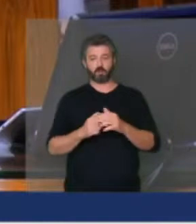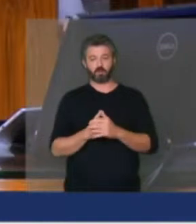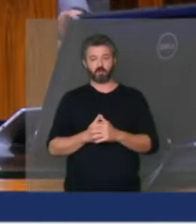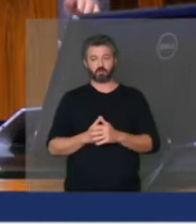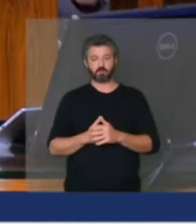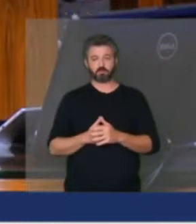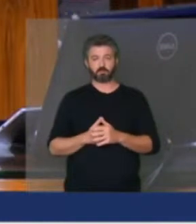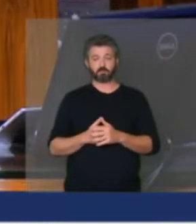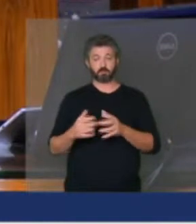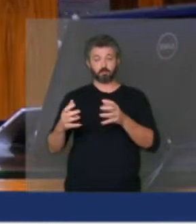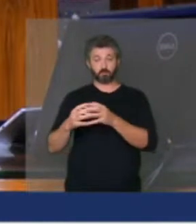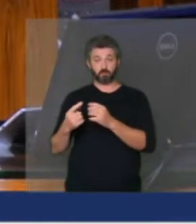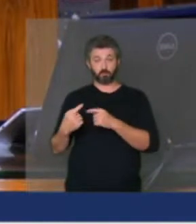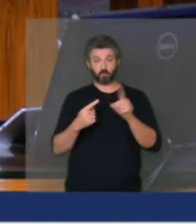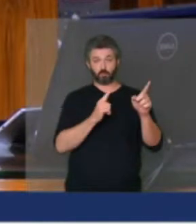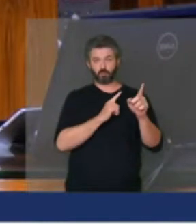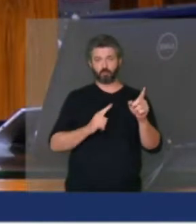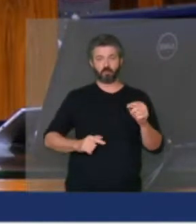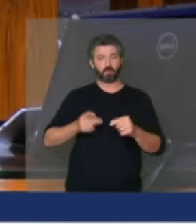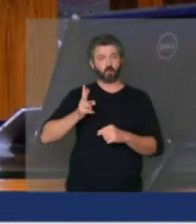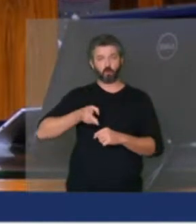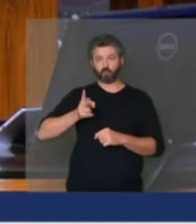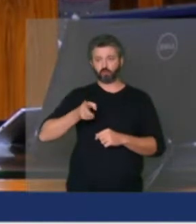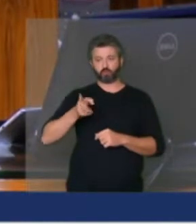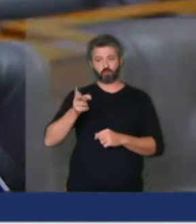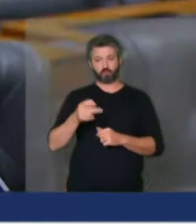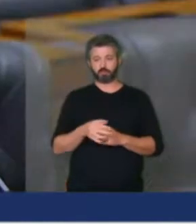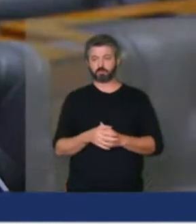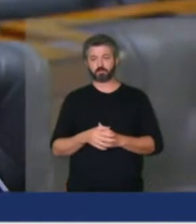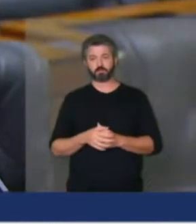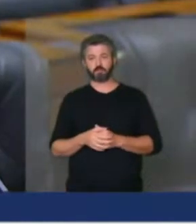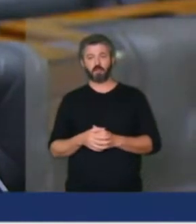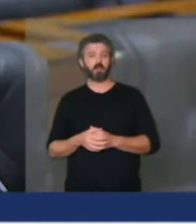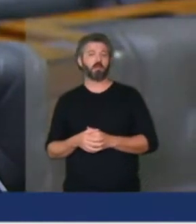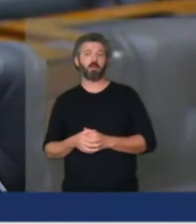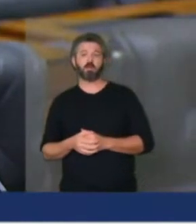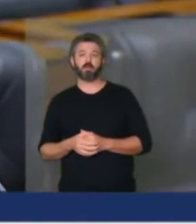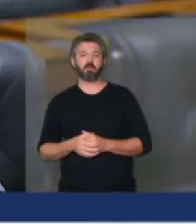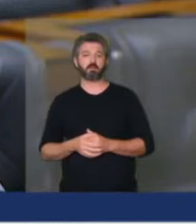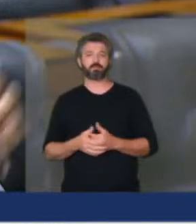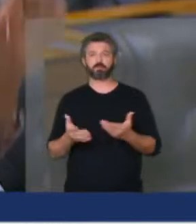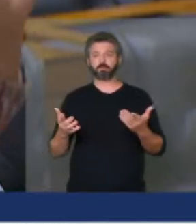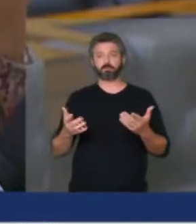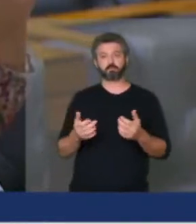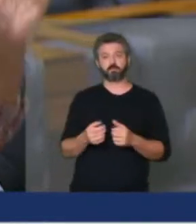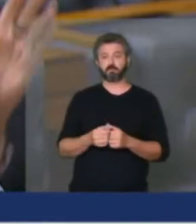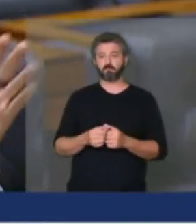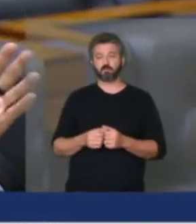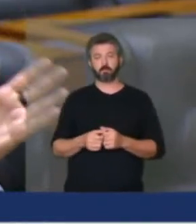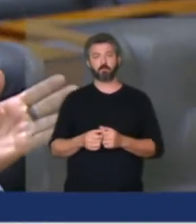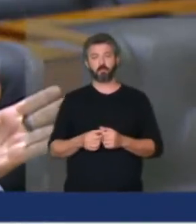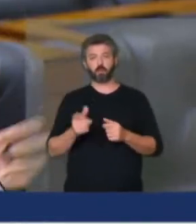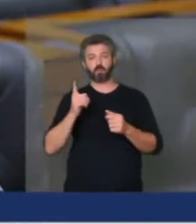OPOSIÇÃO SEGUE A... A CONDIÇÃO E O QUE ESTÁ APONTADO PELO CONJUNTO DOS PARTIDOS DA SUA BASE. MAS, É MUITO IMPORTANTE QUE NÓS